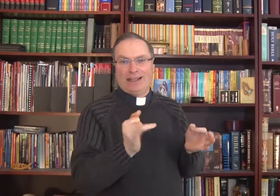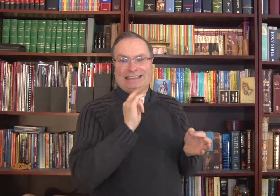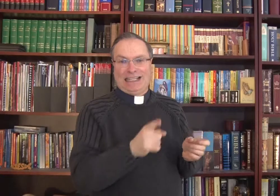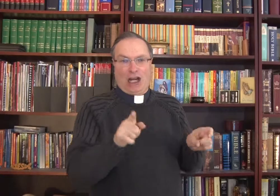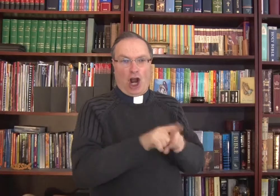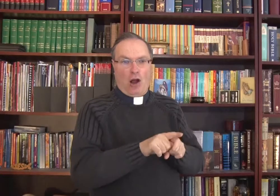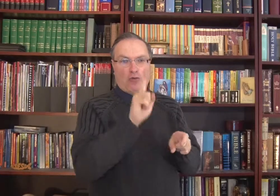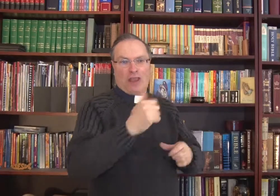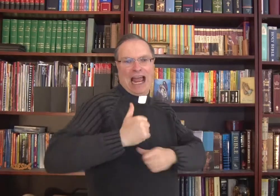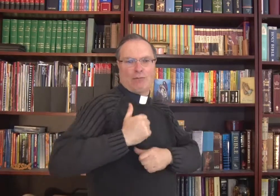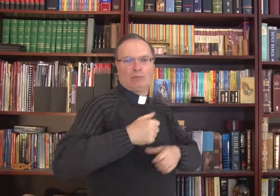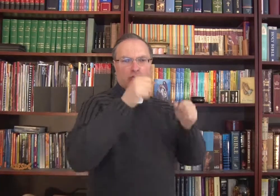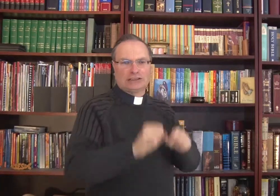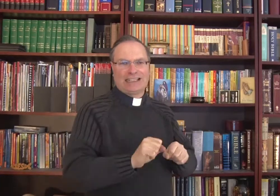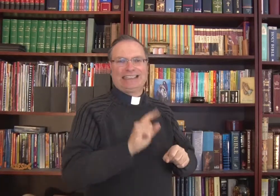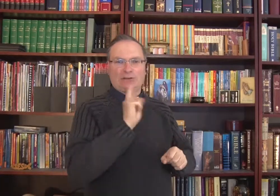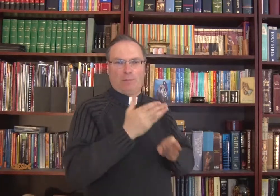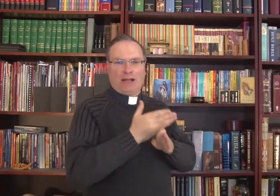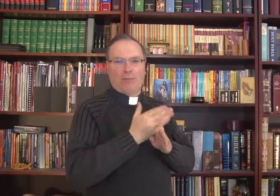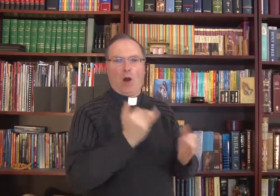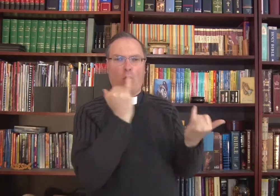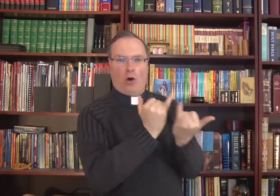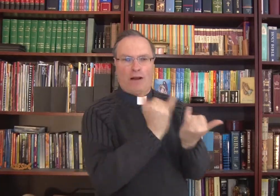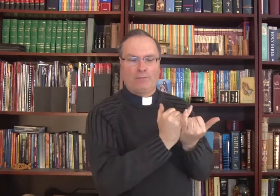C'est comme une armée puissante qui se prépare au combat.